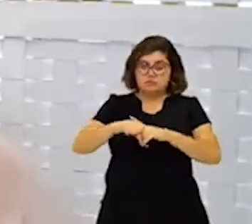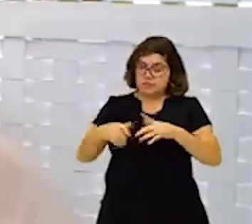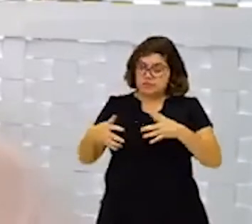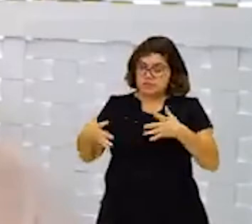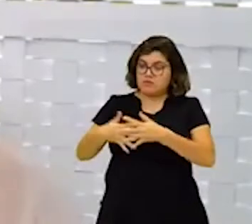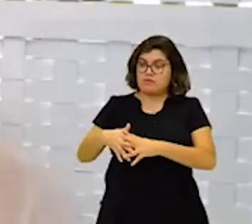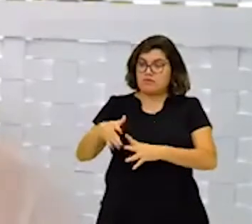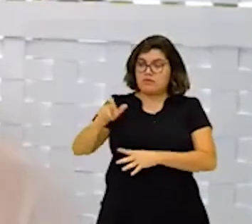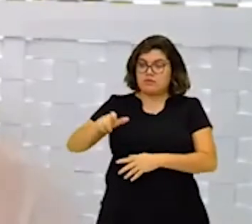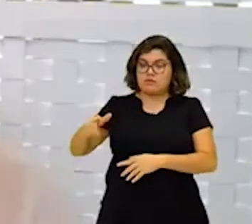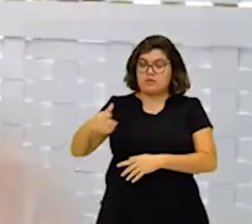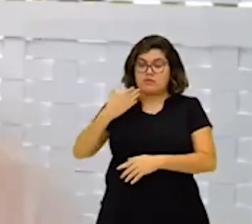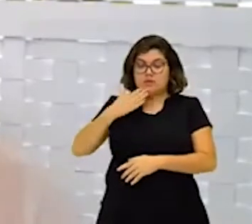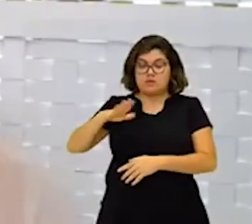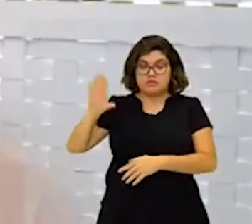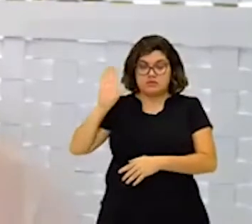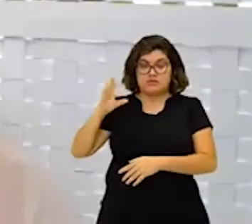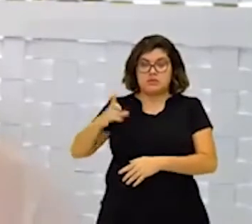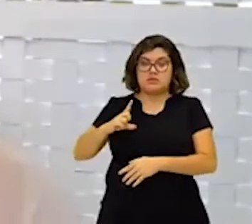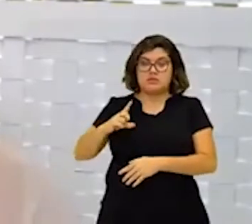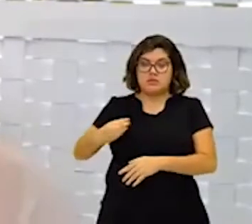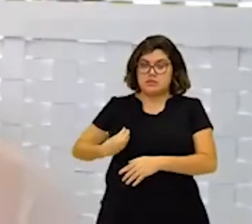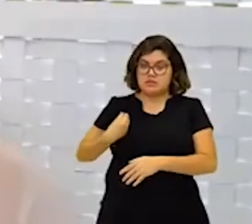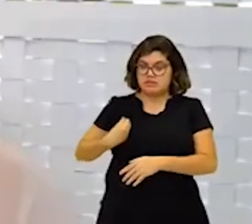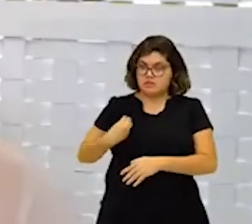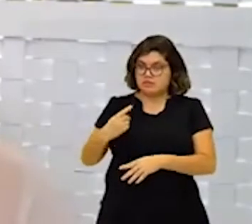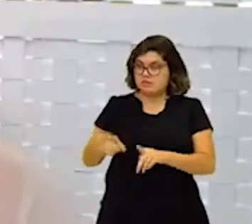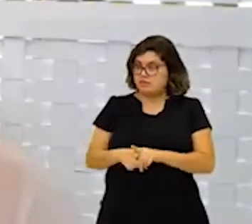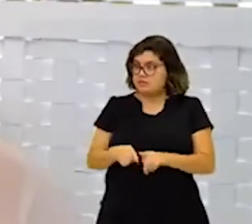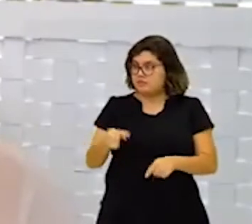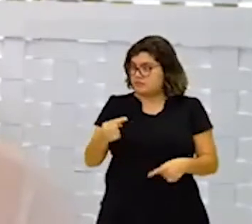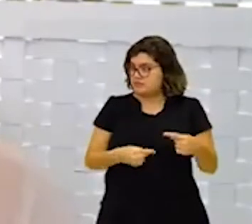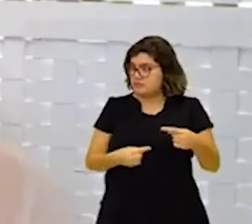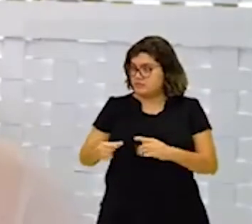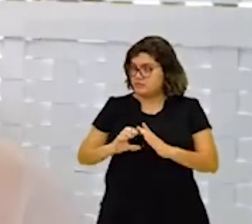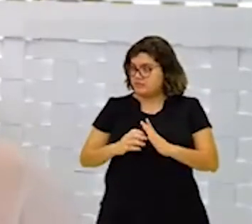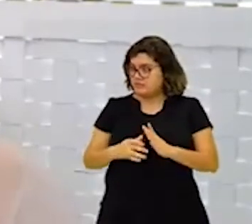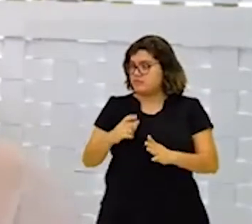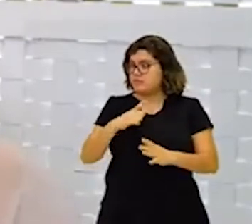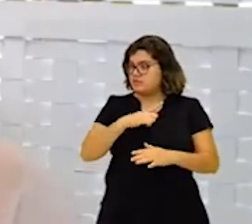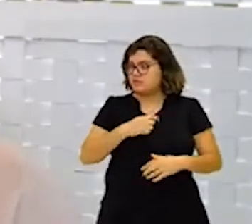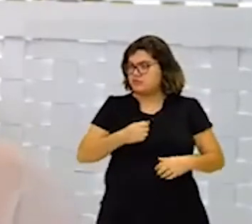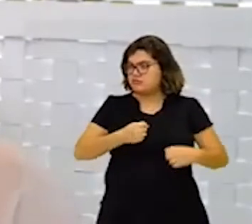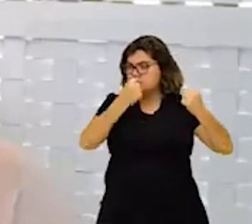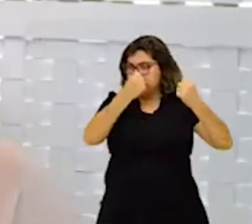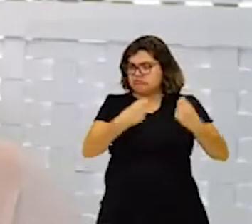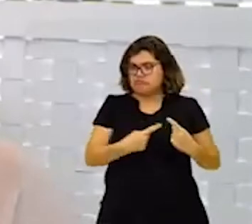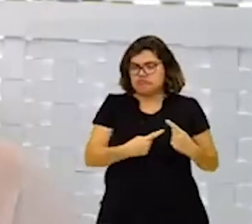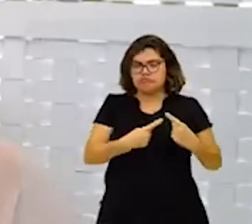que estão colocados e com os partidos políticos existem bases qual lidar com seus embates em todo